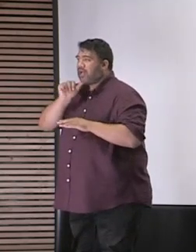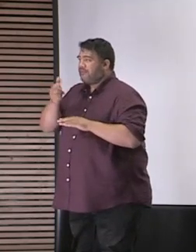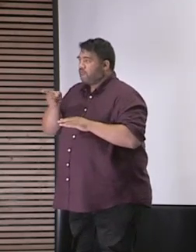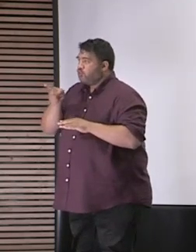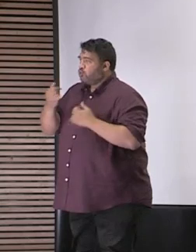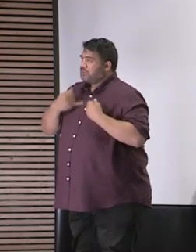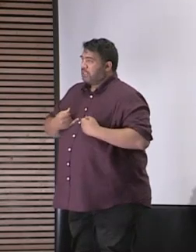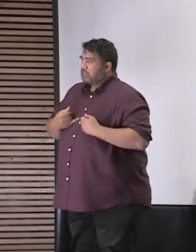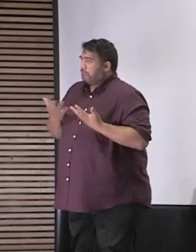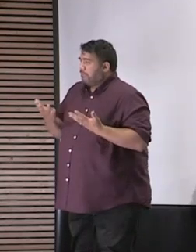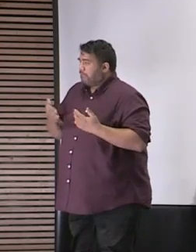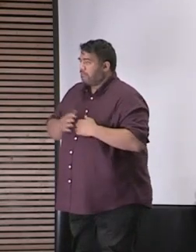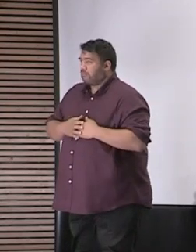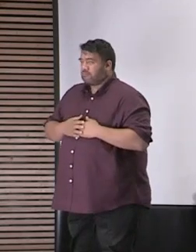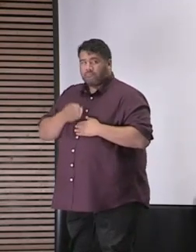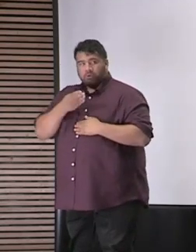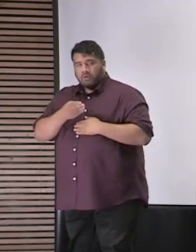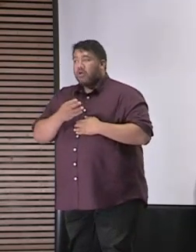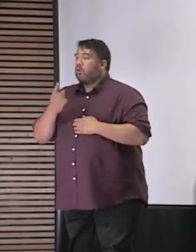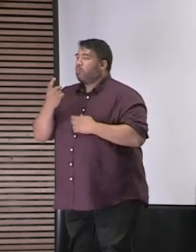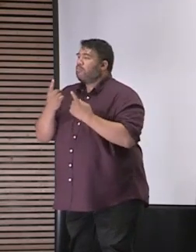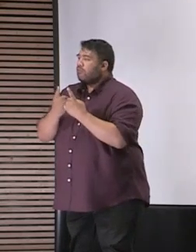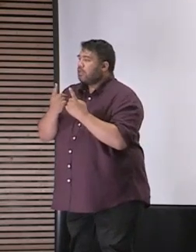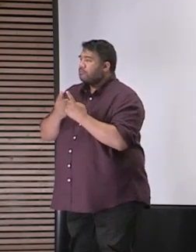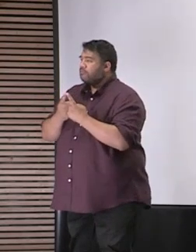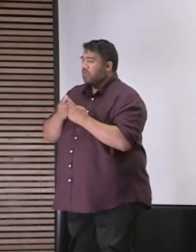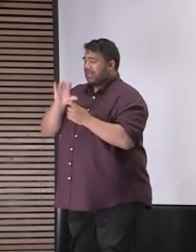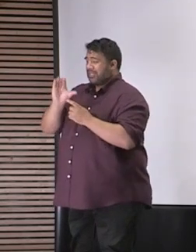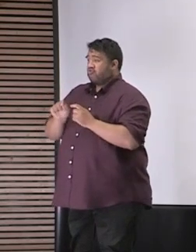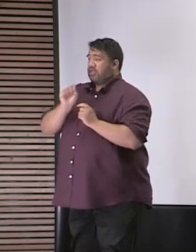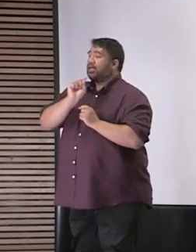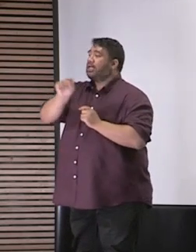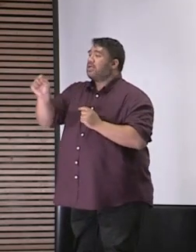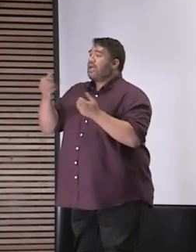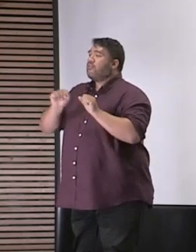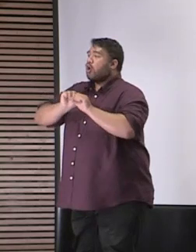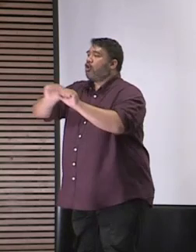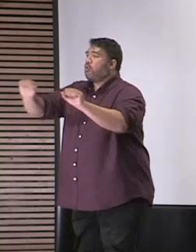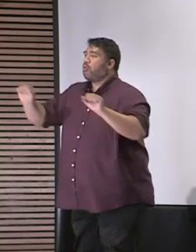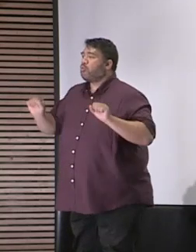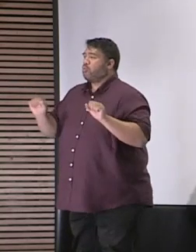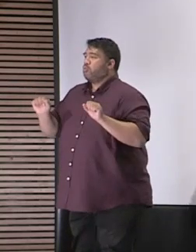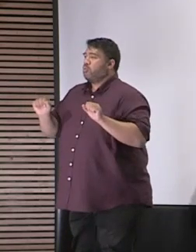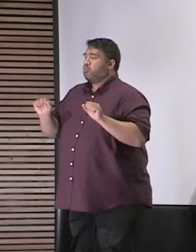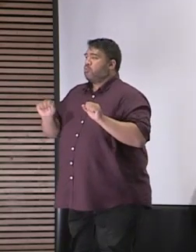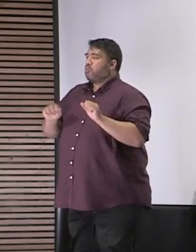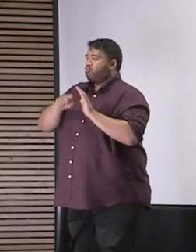viajan al Pacífico, tuvimos esos exámenes adicionales, nadie debería viajar sintomático. Ese es un